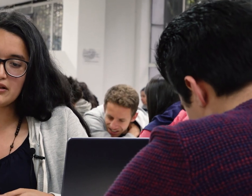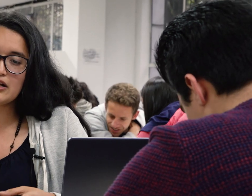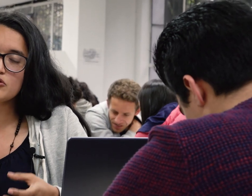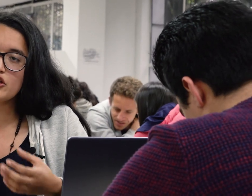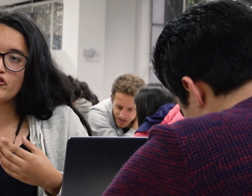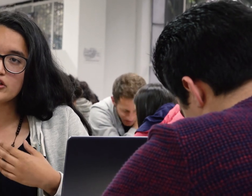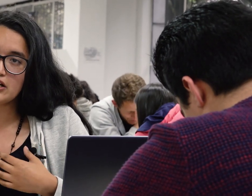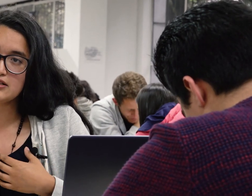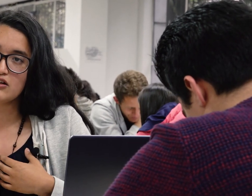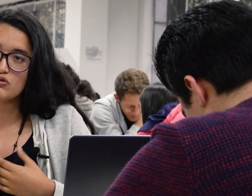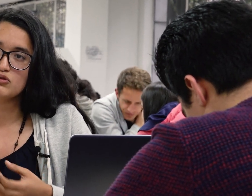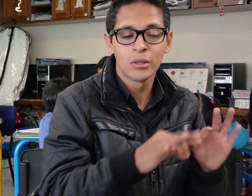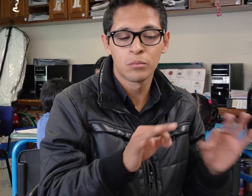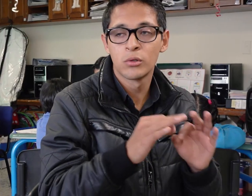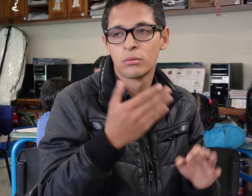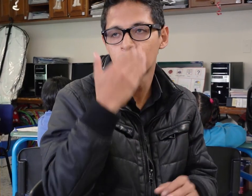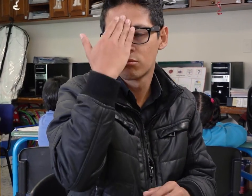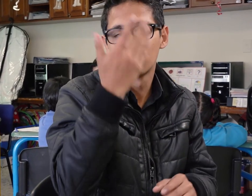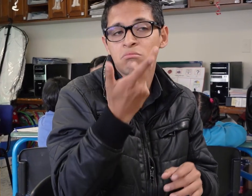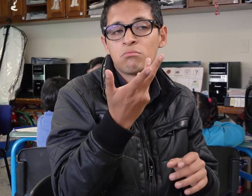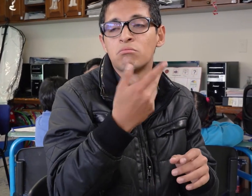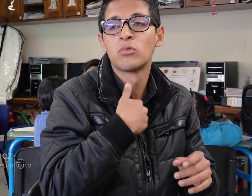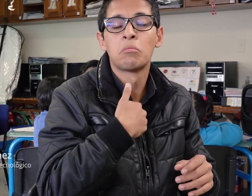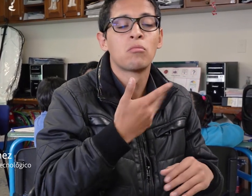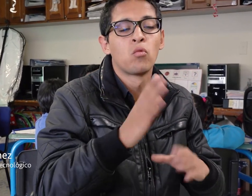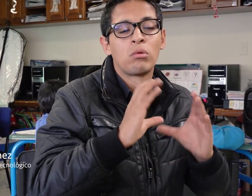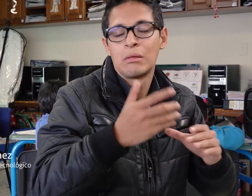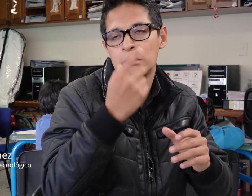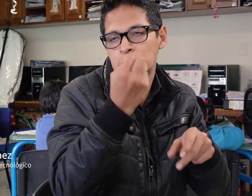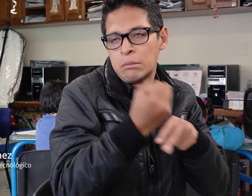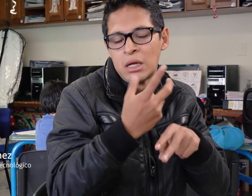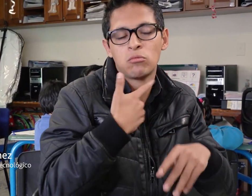tenemos que fortalecernos.< >Carlos Martínez: La investigación es importante